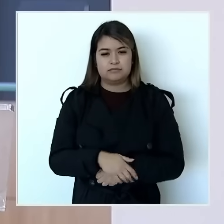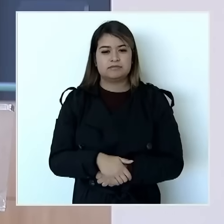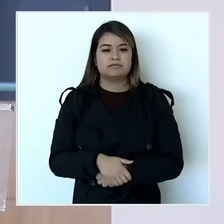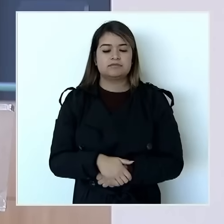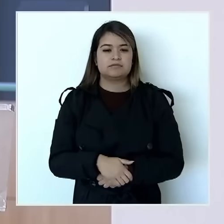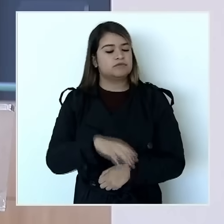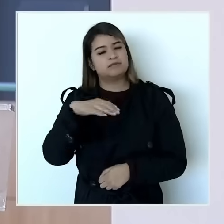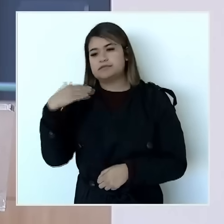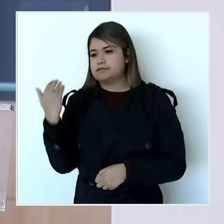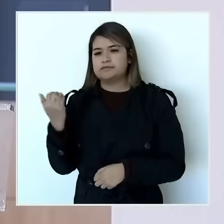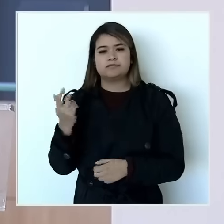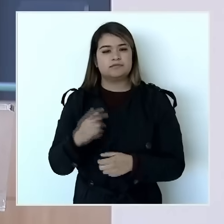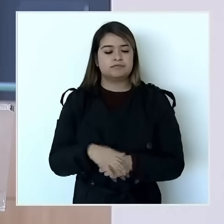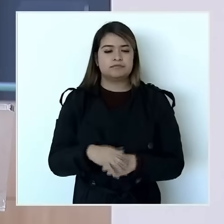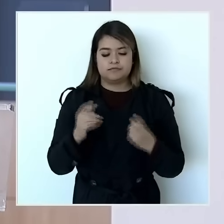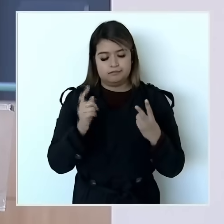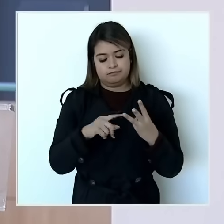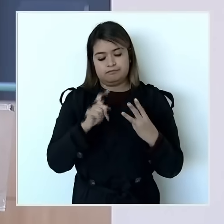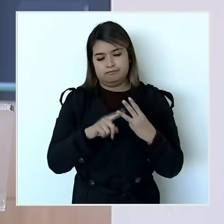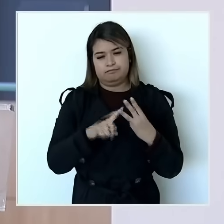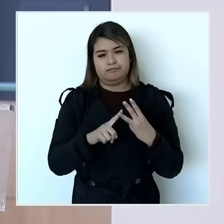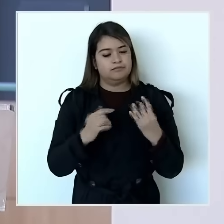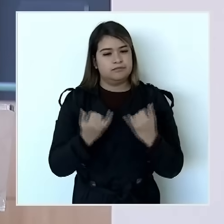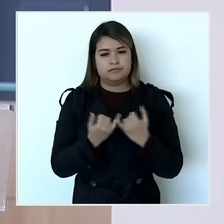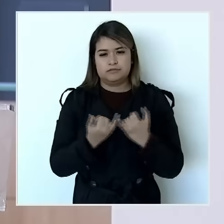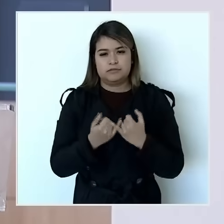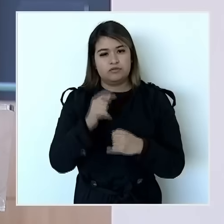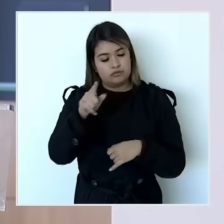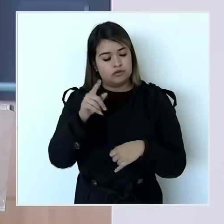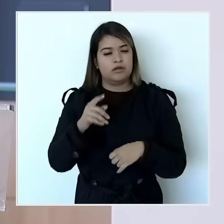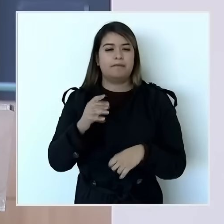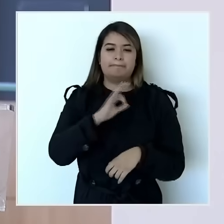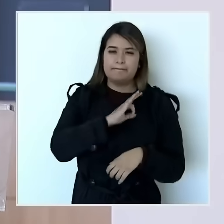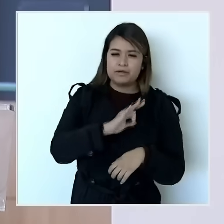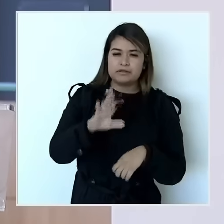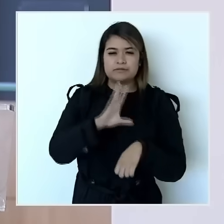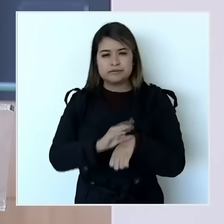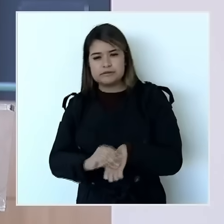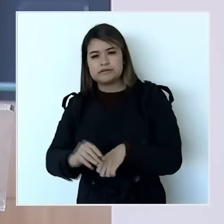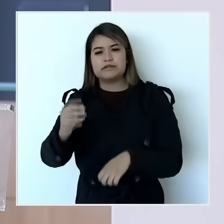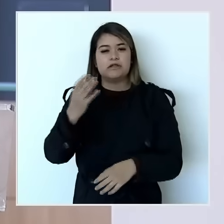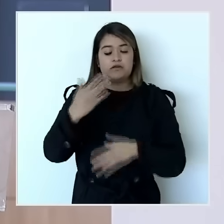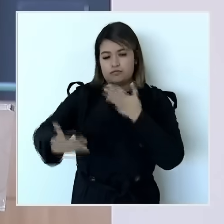Otro aspecto único de nuestra frontera al permitir el flujo comercial en las dos direcciones de